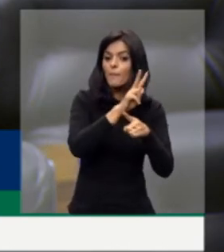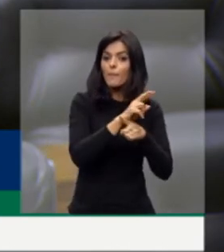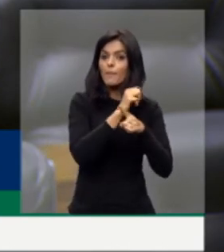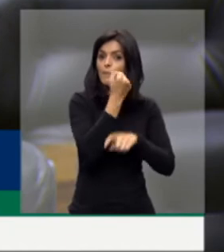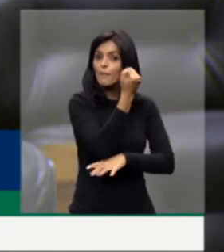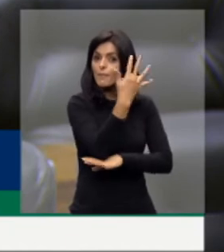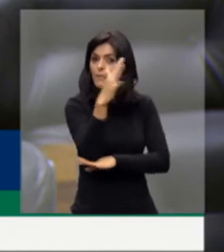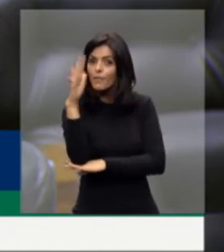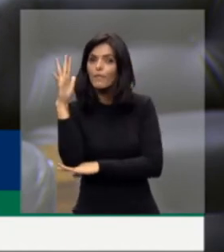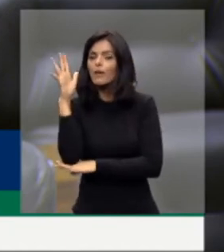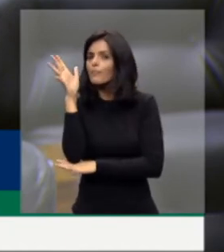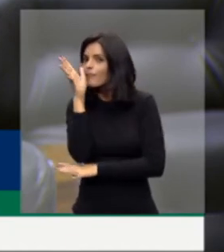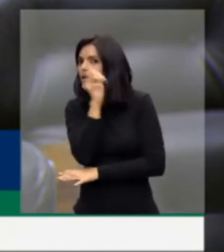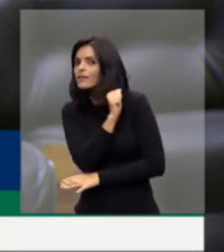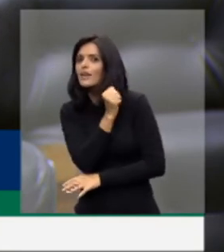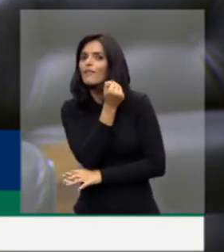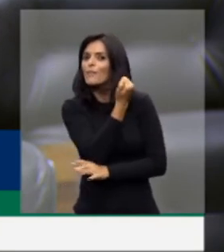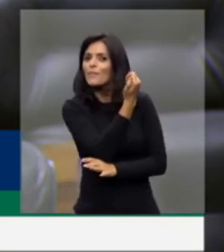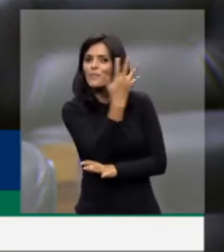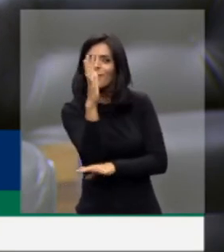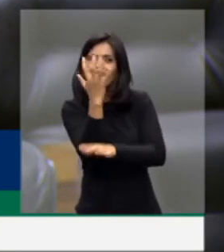A ÀS CLASSES MEBS PRIVILEGIADAS ECONOMICAMENTE. E PROTEGE A NATUREZA, PRESERVA